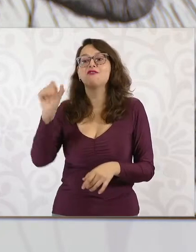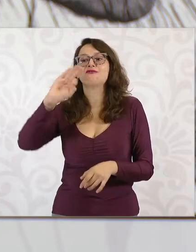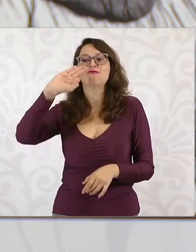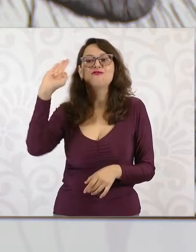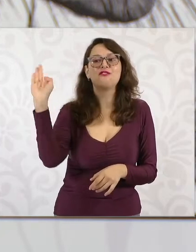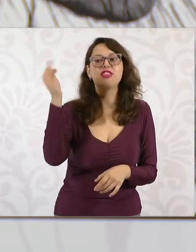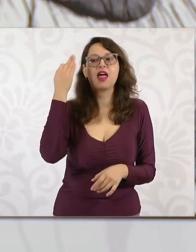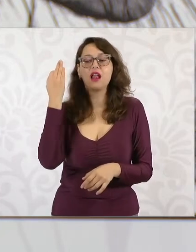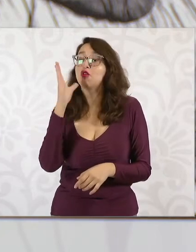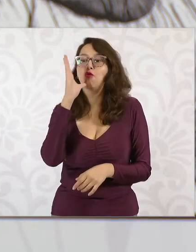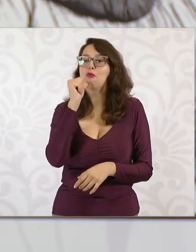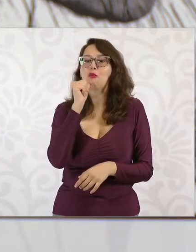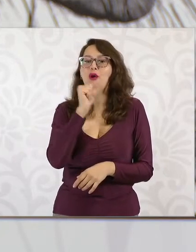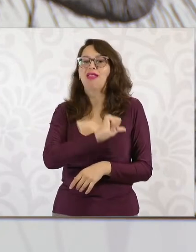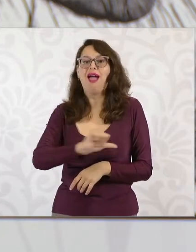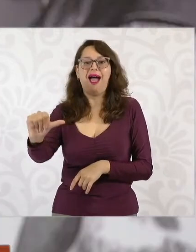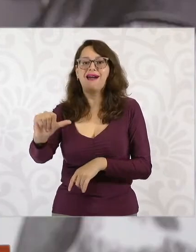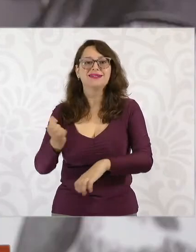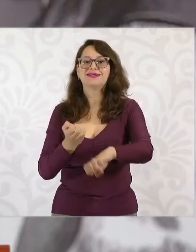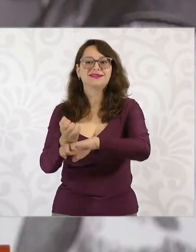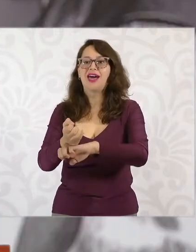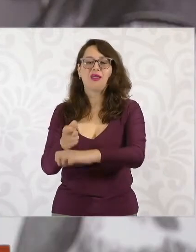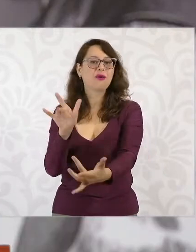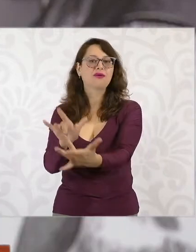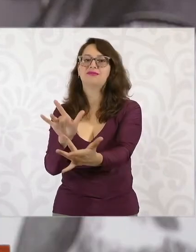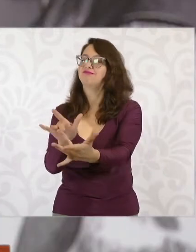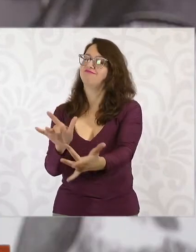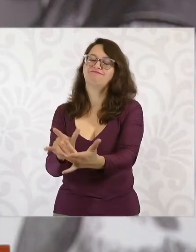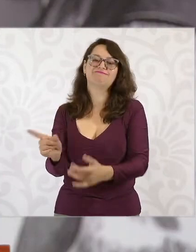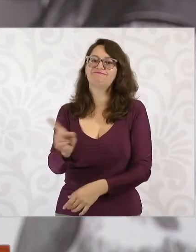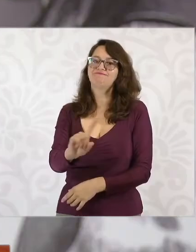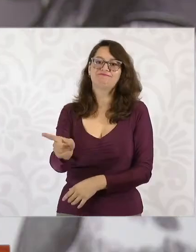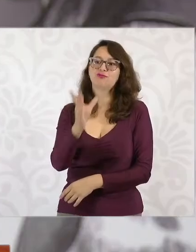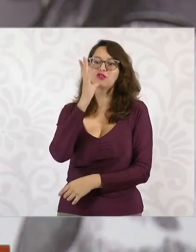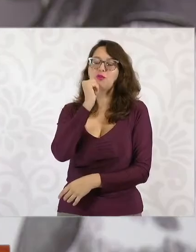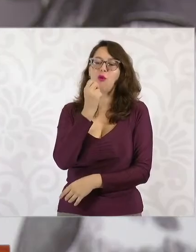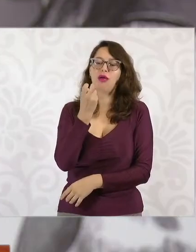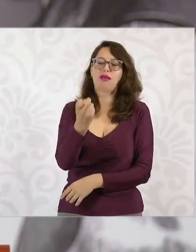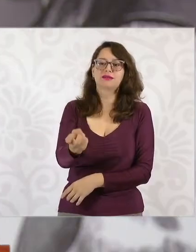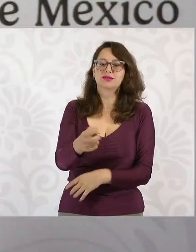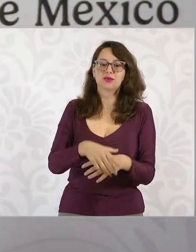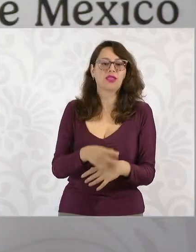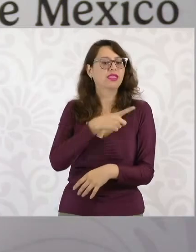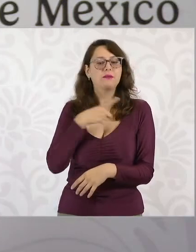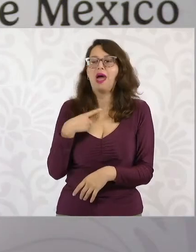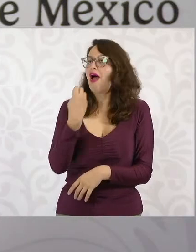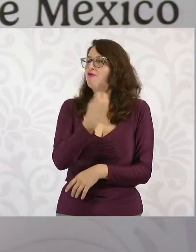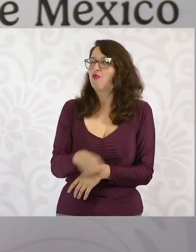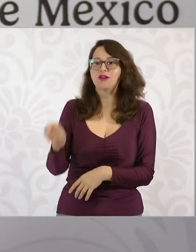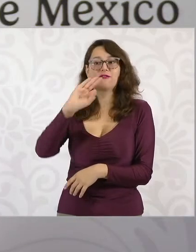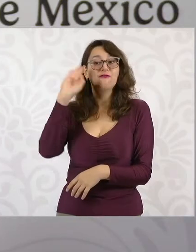la federación para esta colaboración que se tiene a nivel estatal necesariamente. Así lo establece